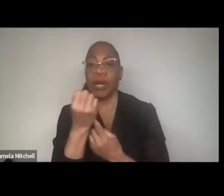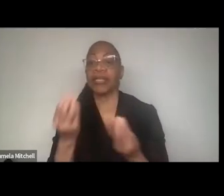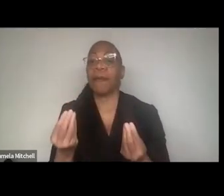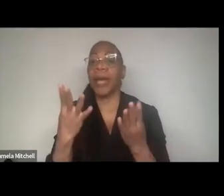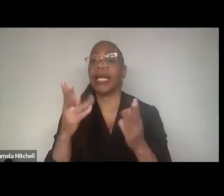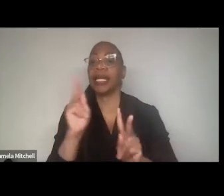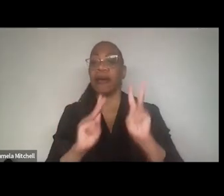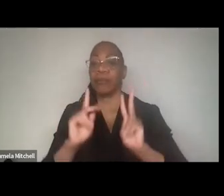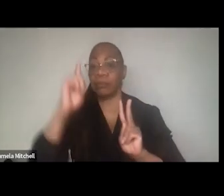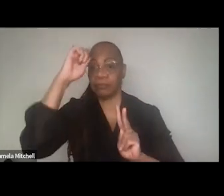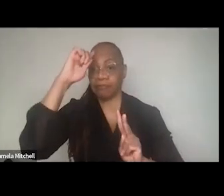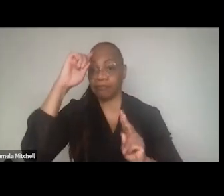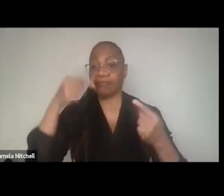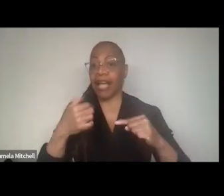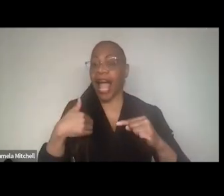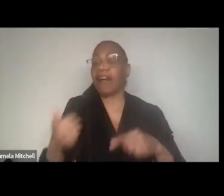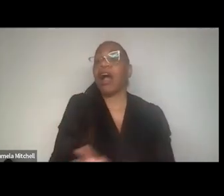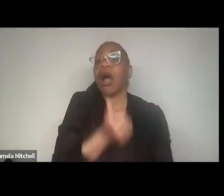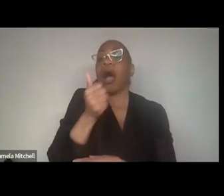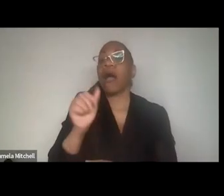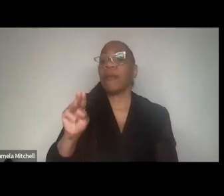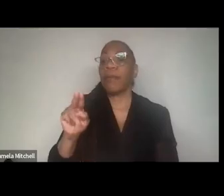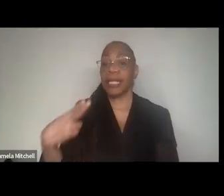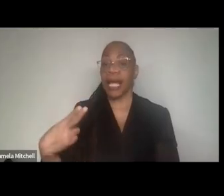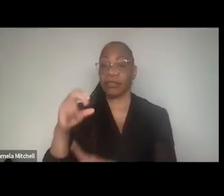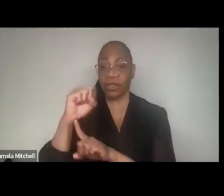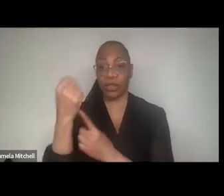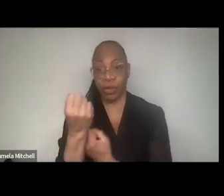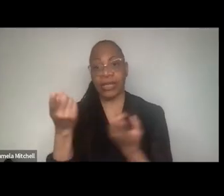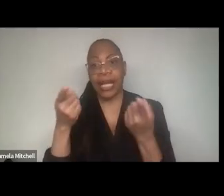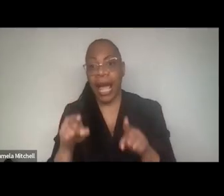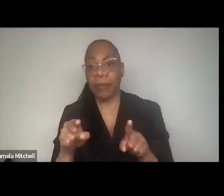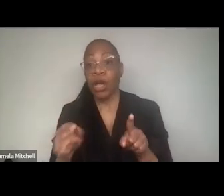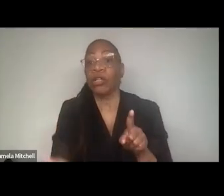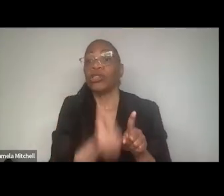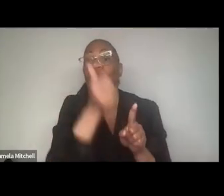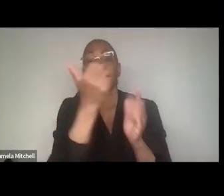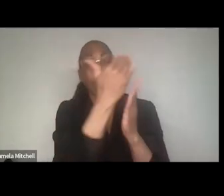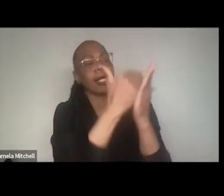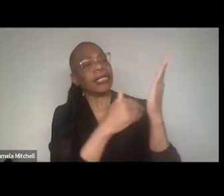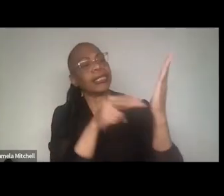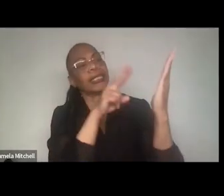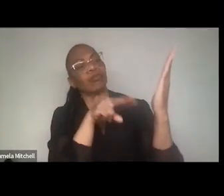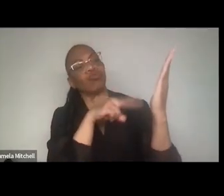tienen otras condiciones de salud mental en curso. Y entonces, puedo mirar esos otros listados y esos otros listados van a considerar esto,